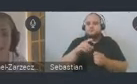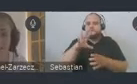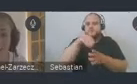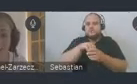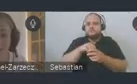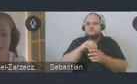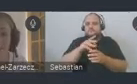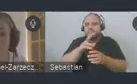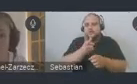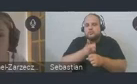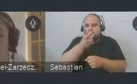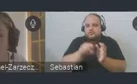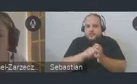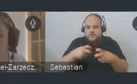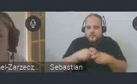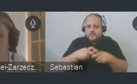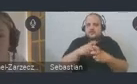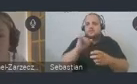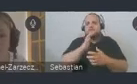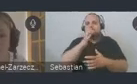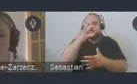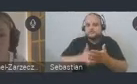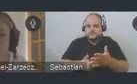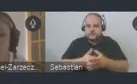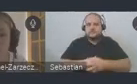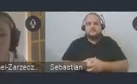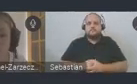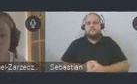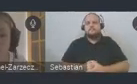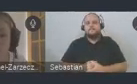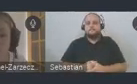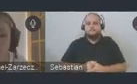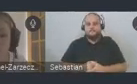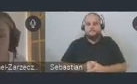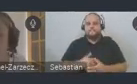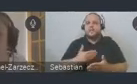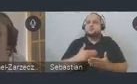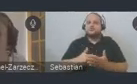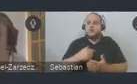a dwa: z ich wykorzystaniem. Dlaczego podkreśliłam zjawisko nierówności społecznych?